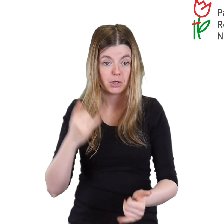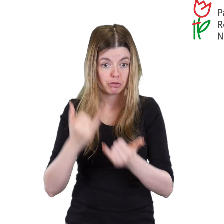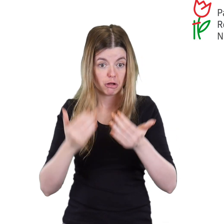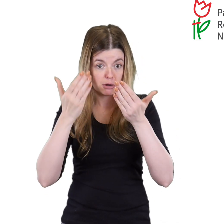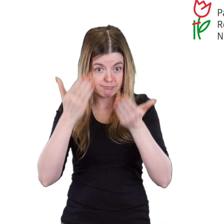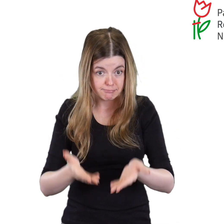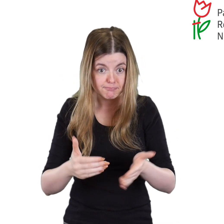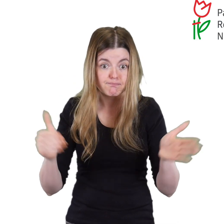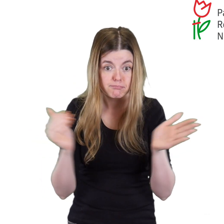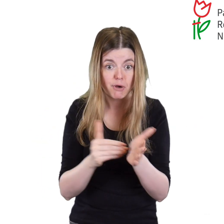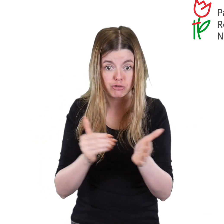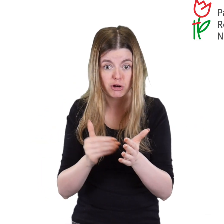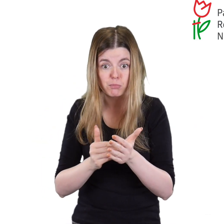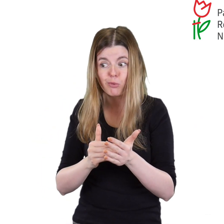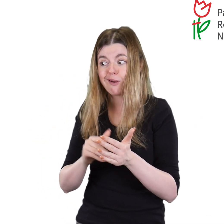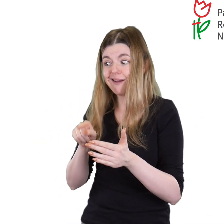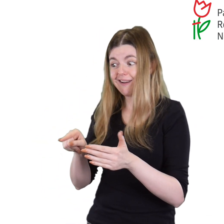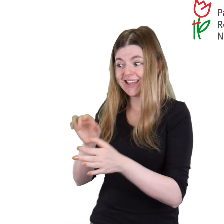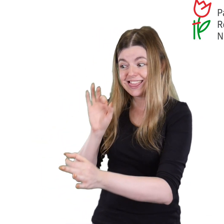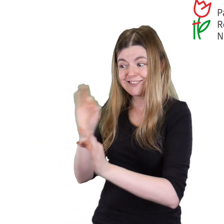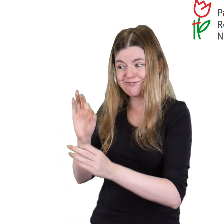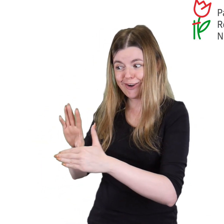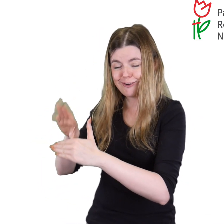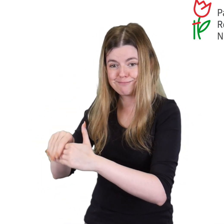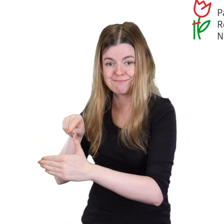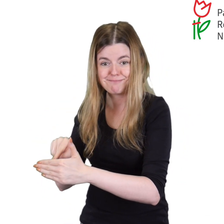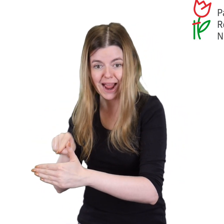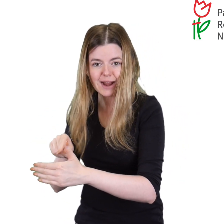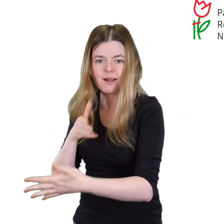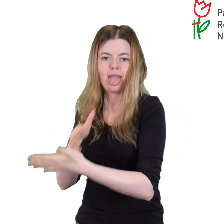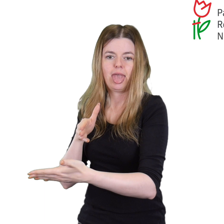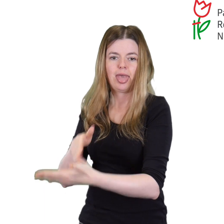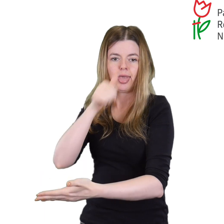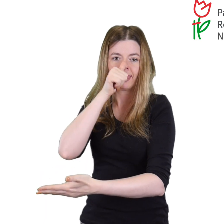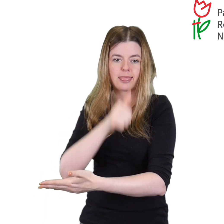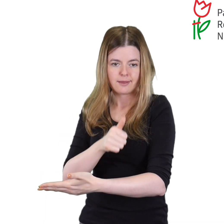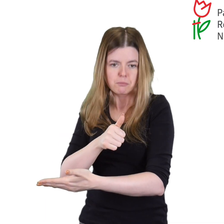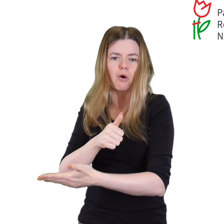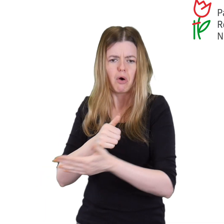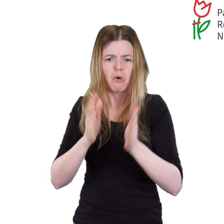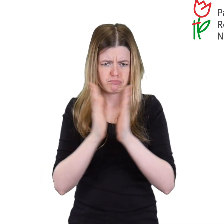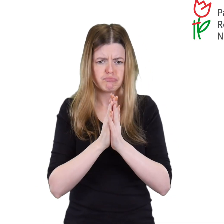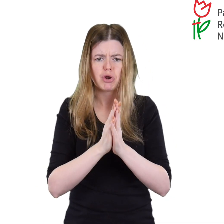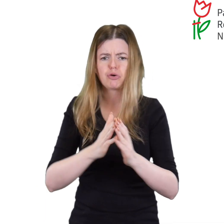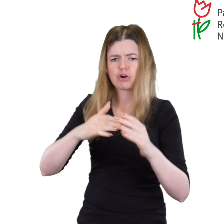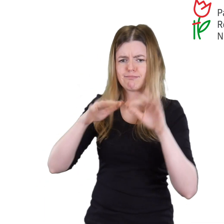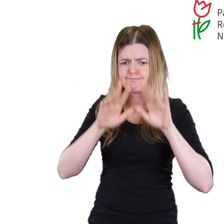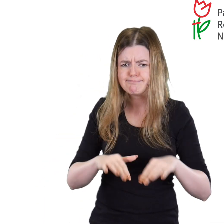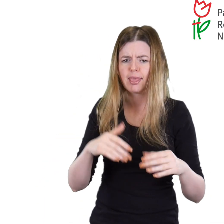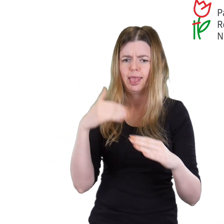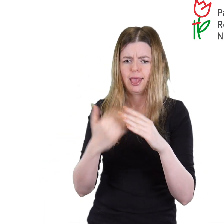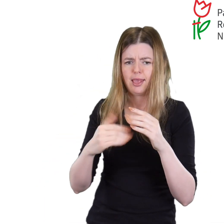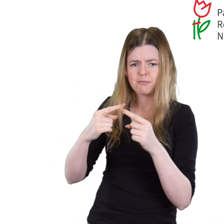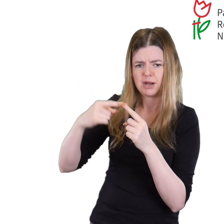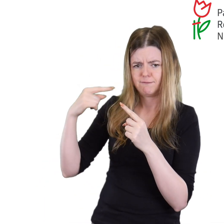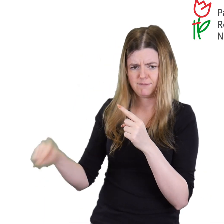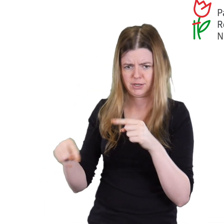Jeśli jesteś zainteresowany odczytaniem informacji z takiego pliku, prosimy o wiadomość e-mail na adres: